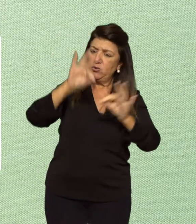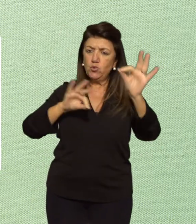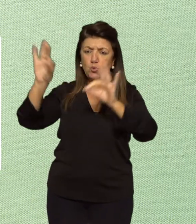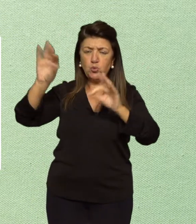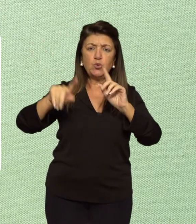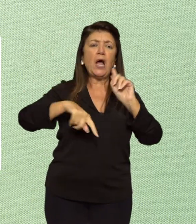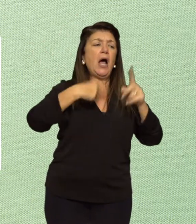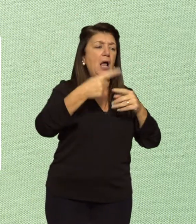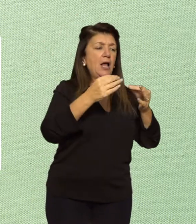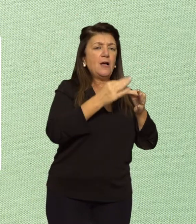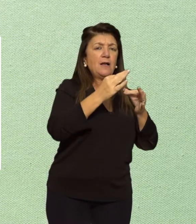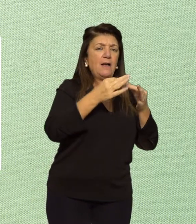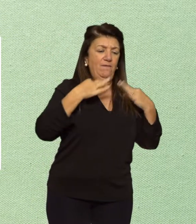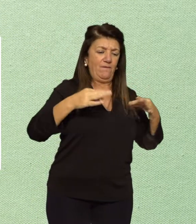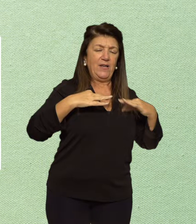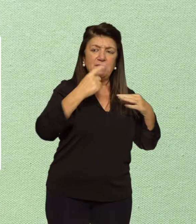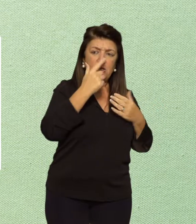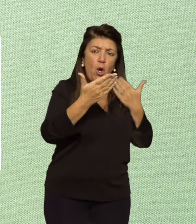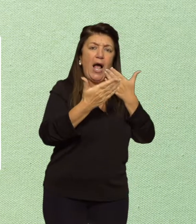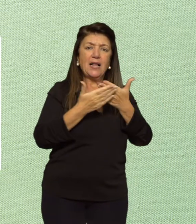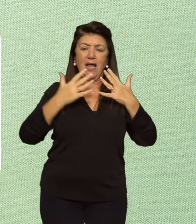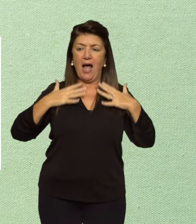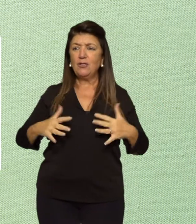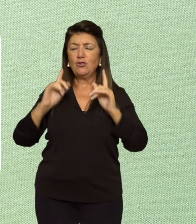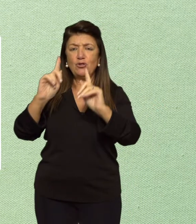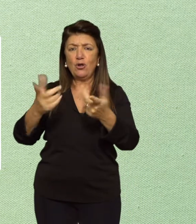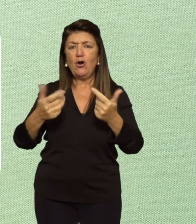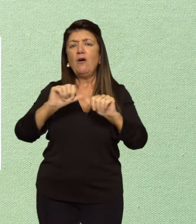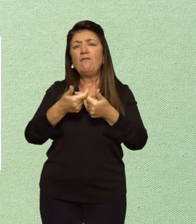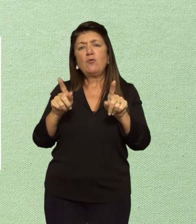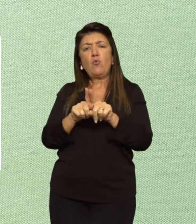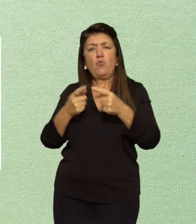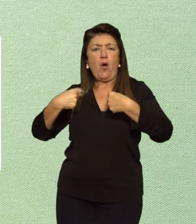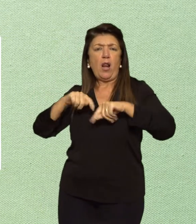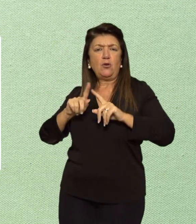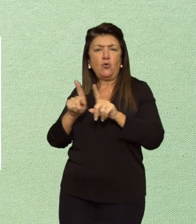perché ahimè si parla comunque di esperienze negative che lasciano un segno attraverso cui